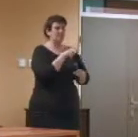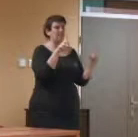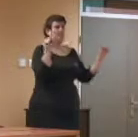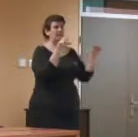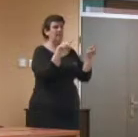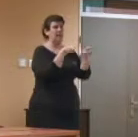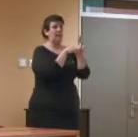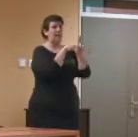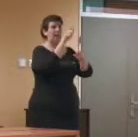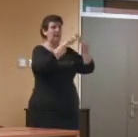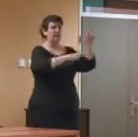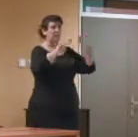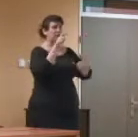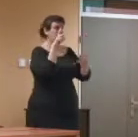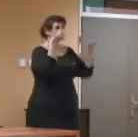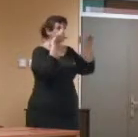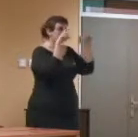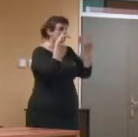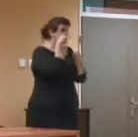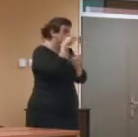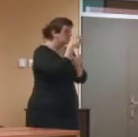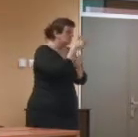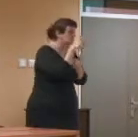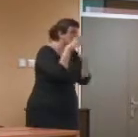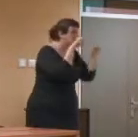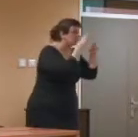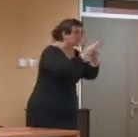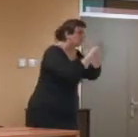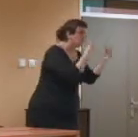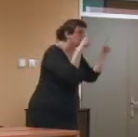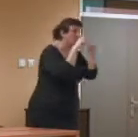lo que hacían todos los trabajadores, en una prisión en algunos casos para algunas de